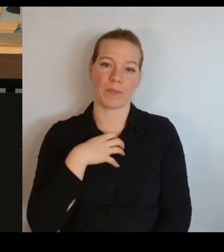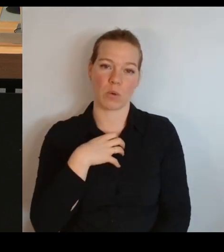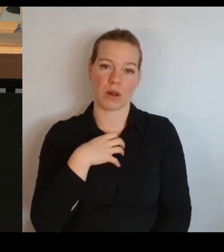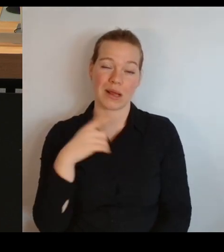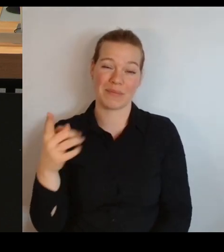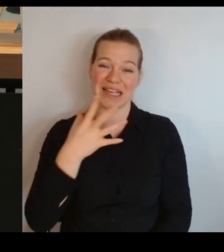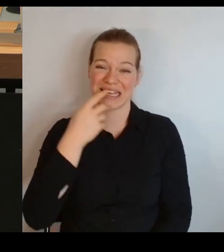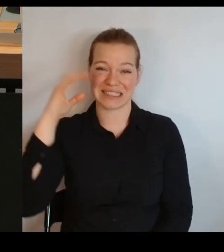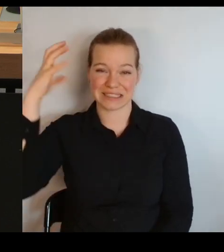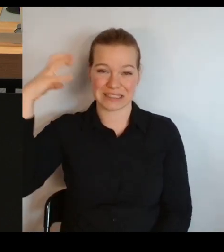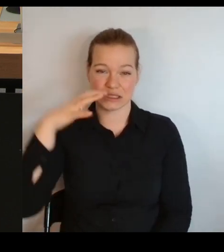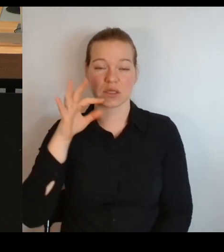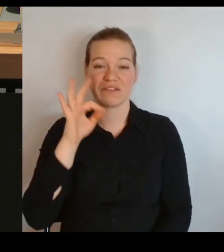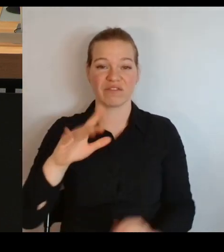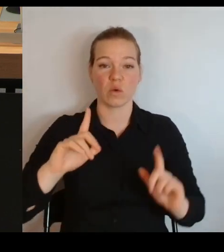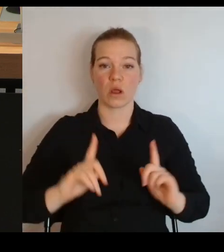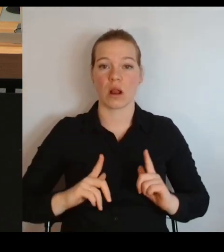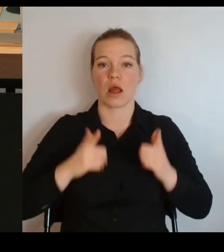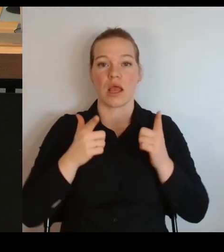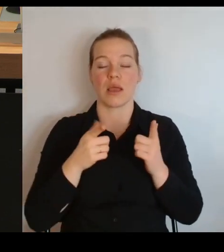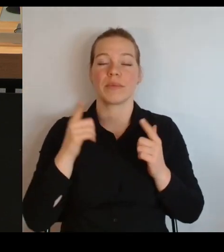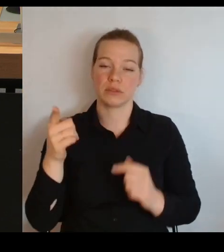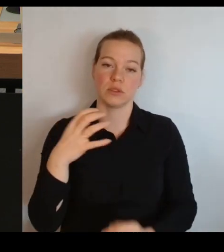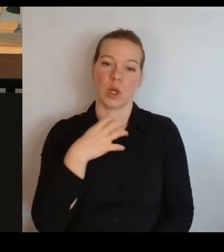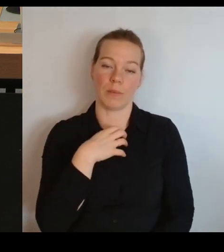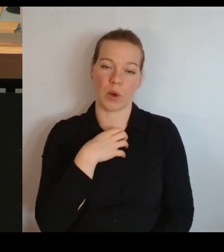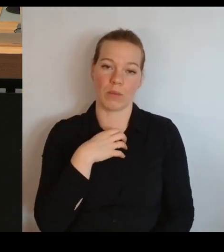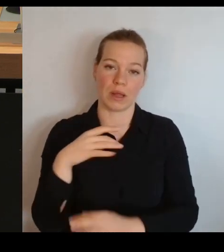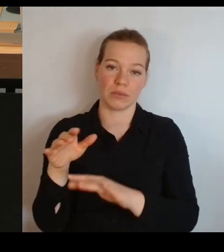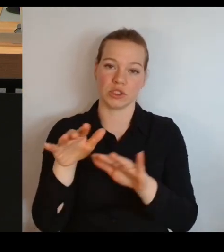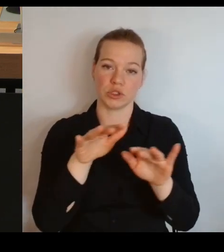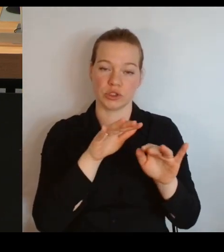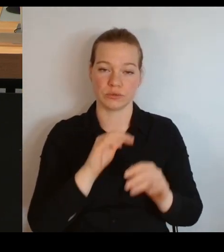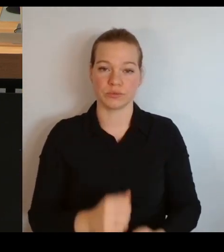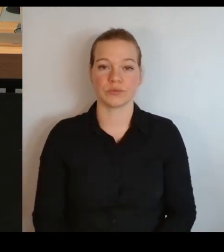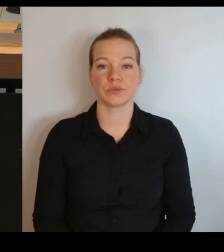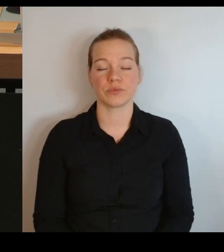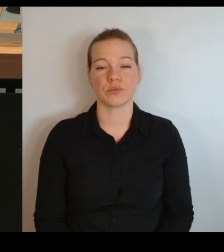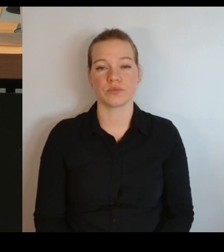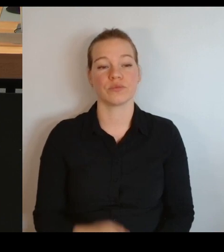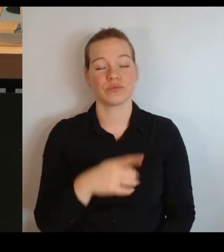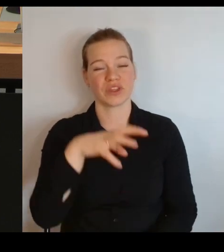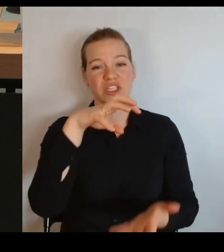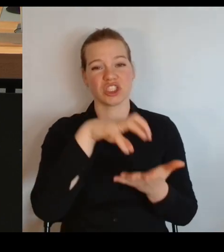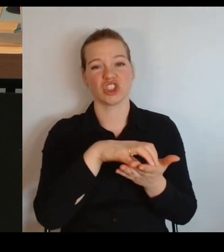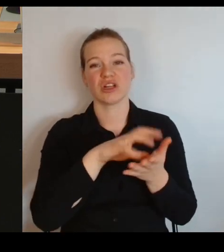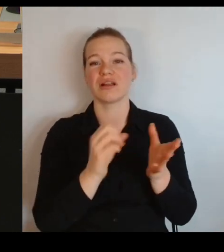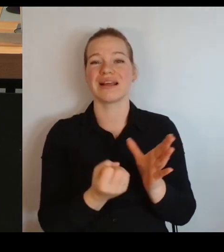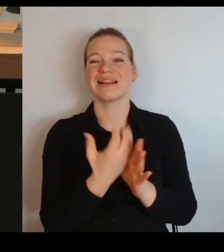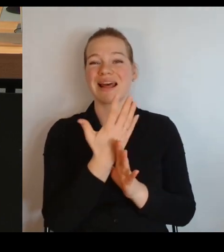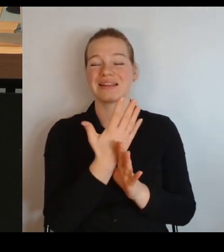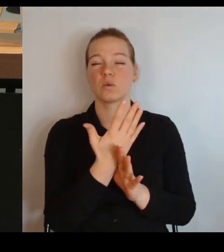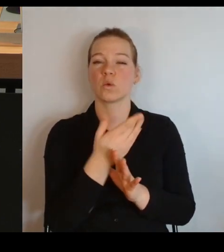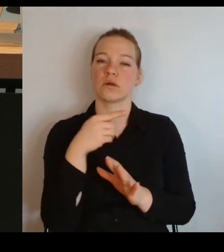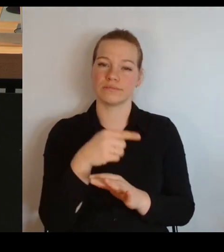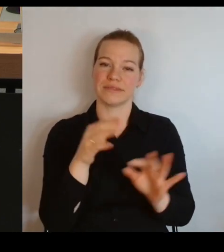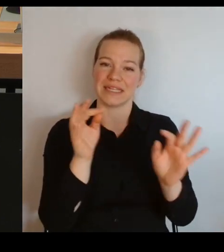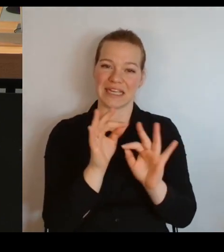für die Stadtnatur existenzgefährdend. Hitzestress führt zu Stand unsicheren Bäumen und zu Baumsterben.